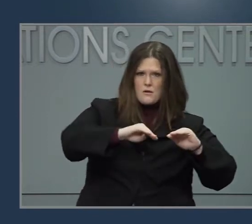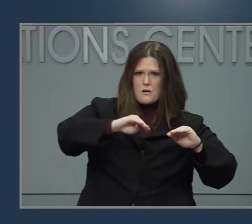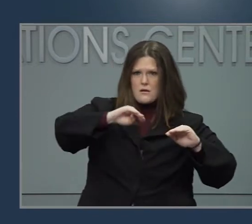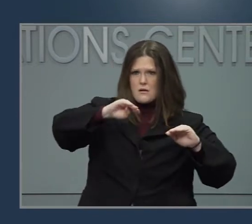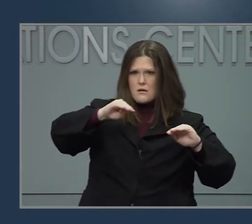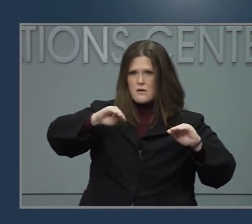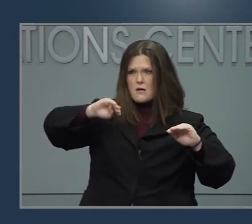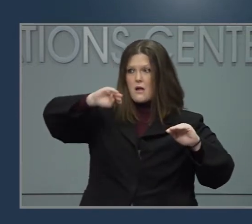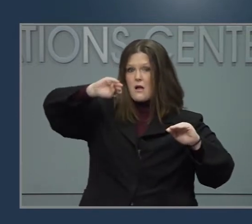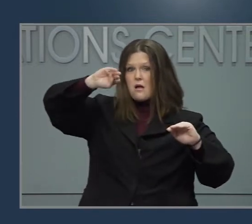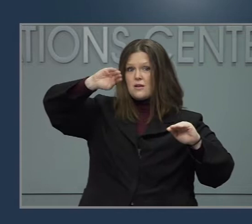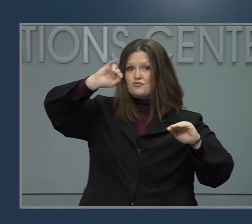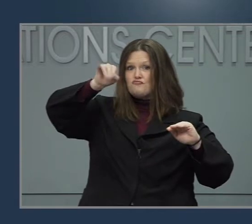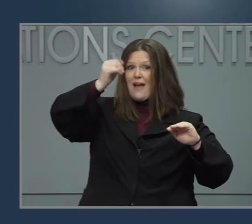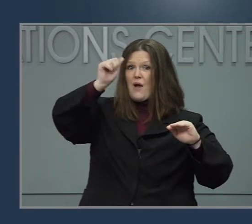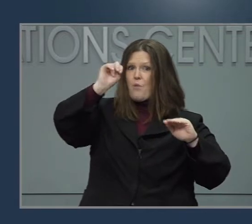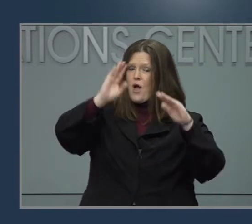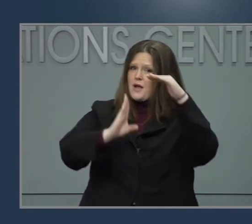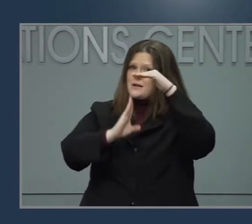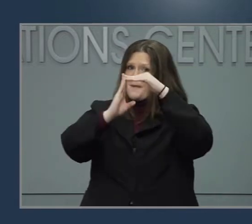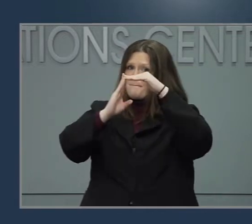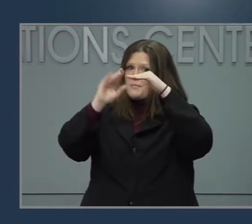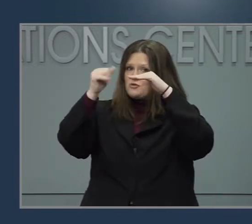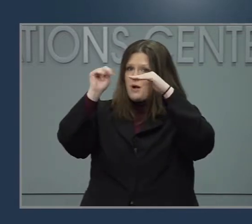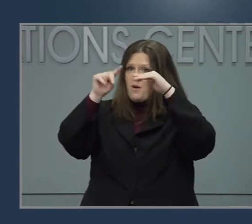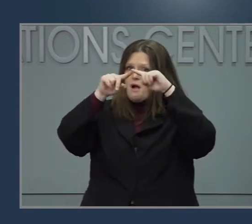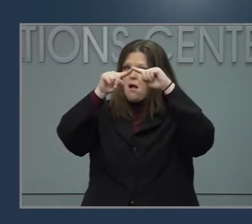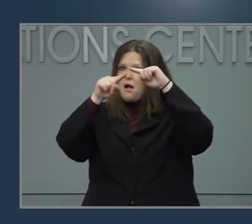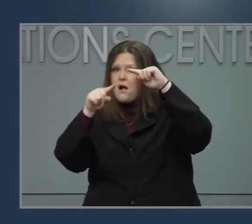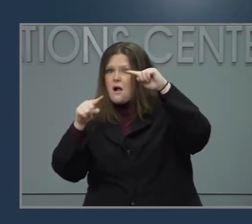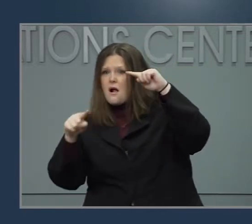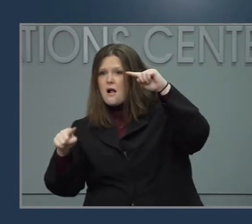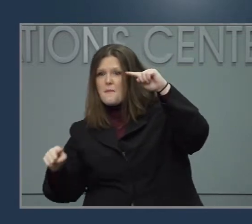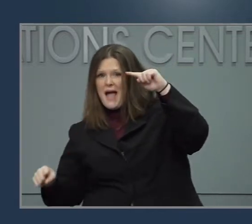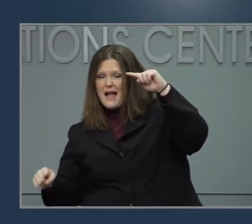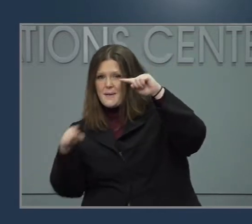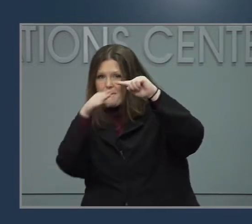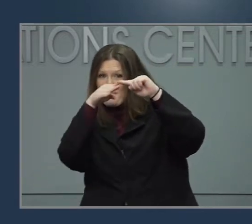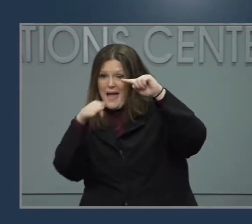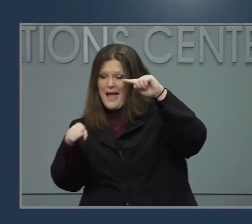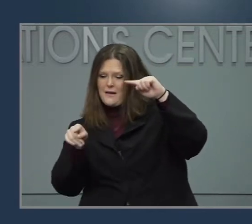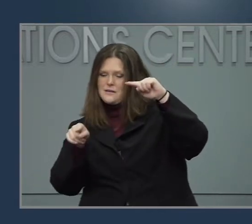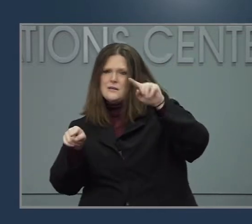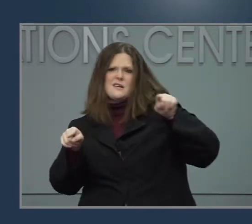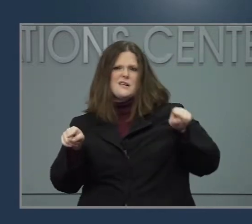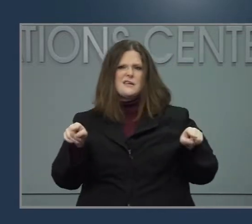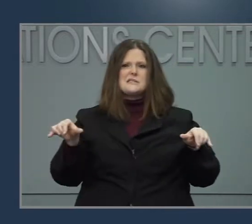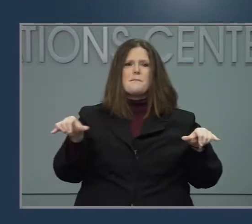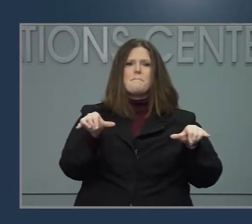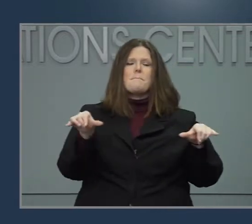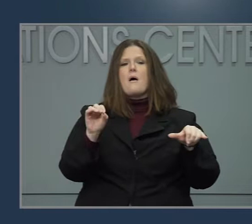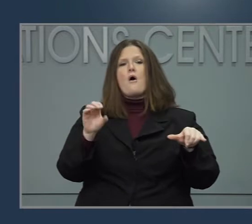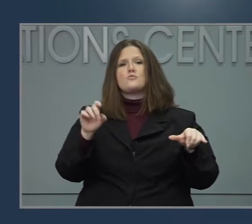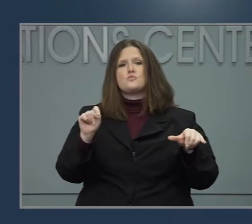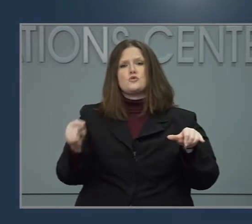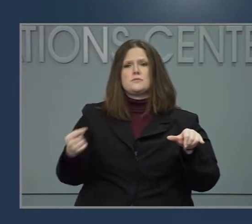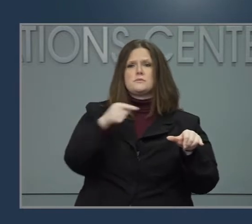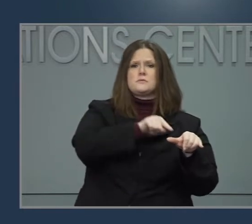están bajando desde su punto máximo en enero. La tasa de nuevos casos ha bajado a nivel que tú teníamos en octubre.